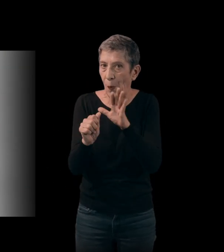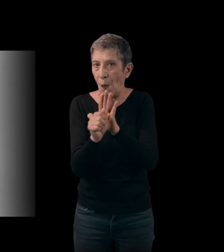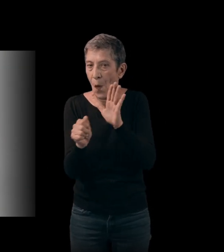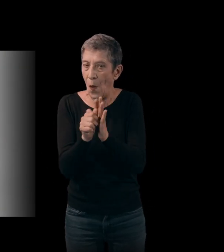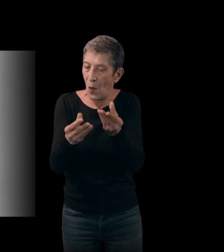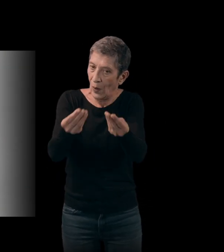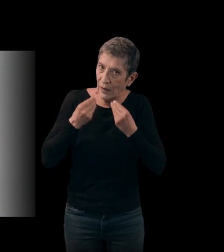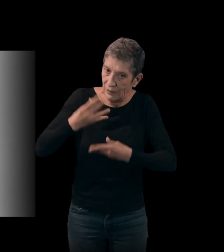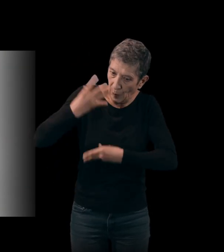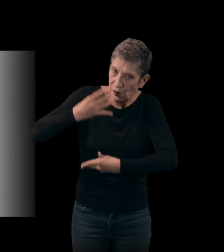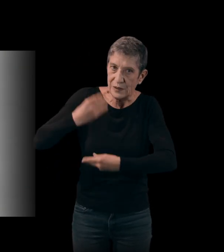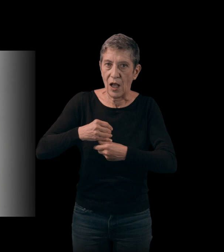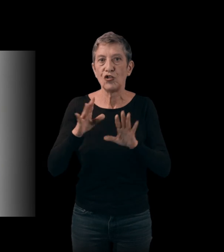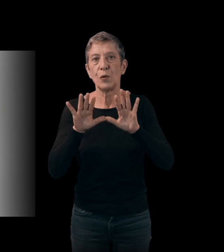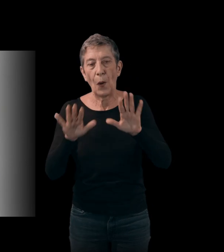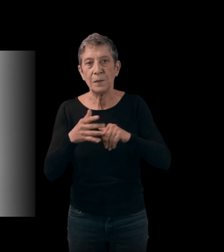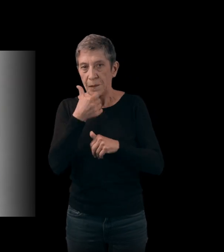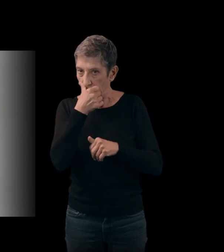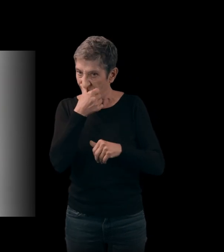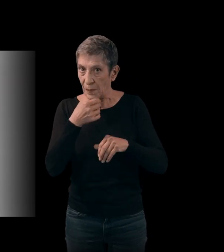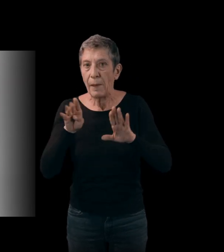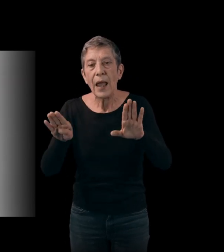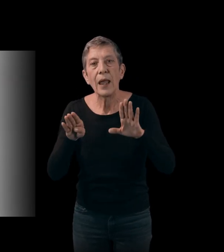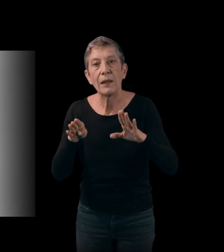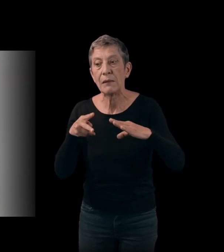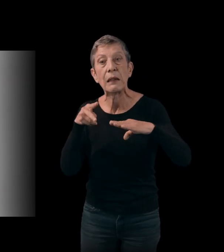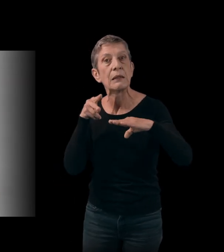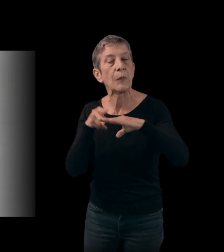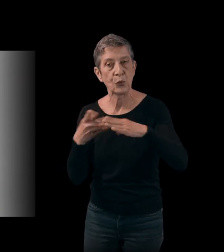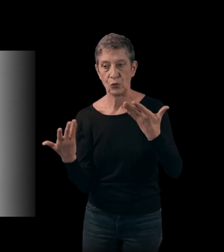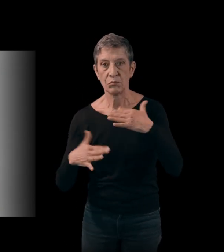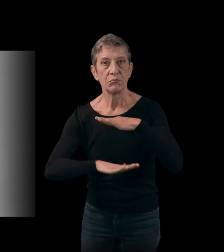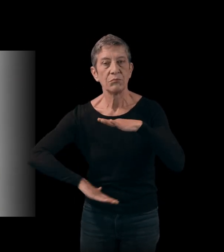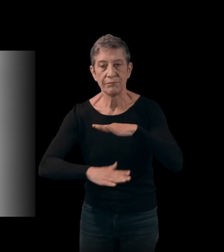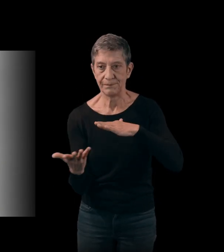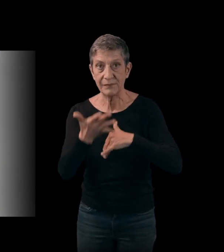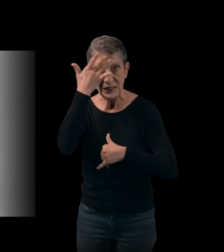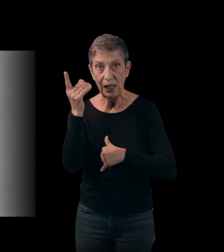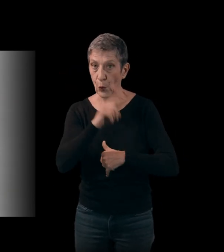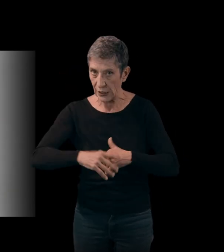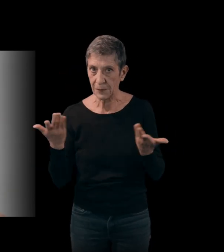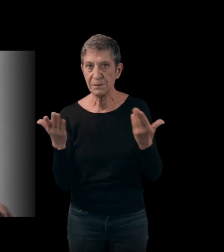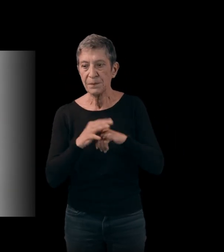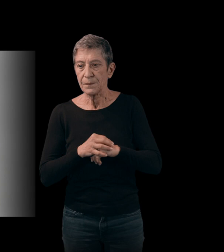Mais partons par le début, par ce point de départ là, ce qui est appelé un socle, Saint-Denis, qu'on ne quitte pas,